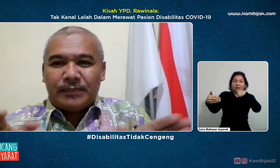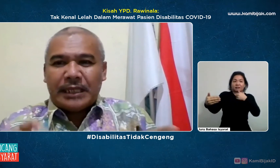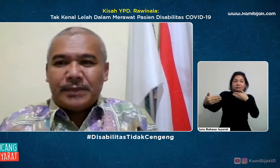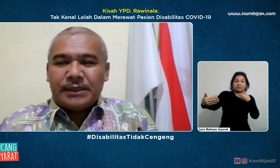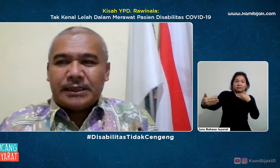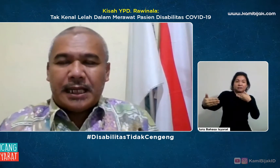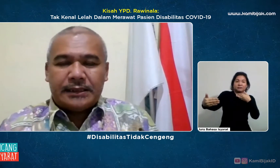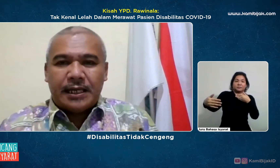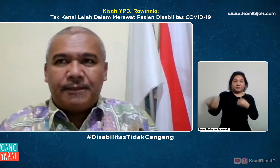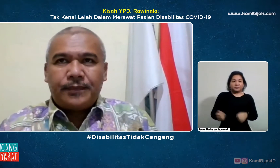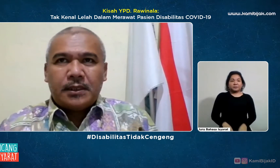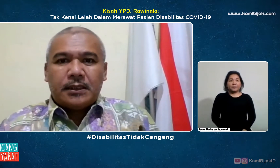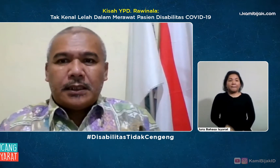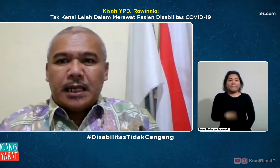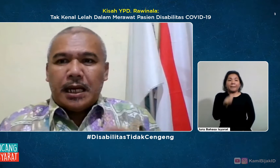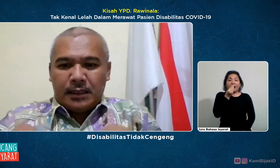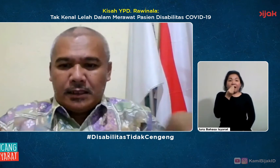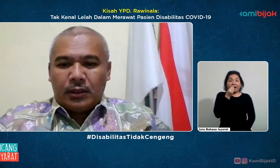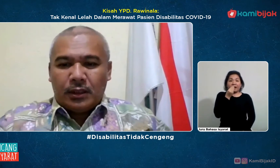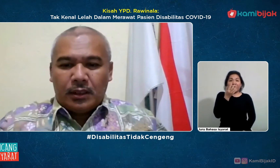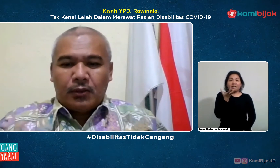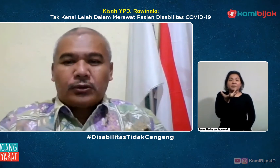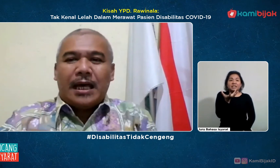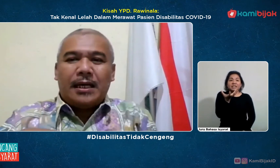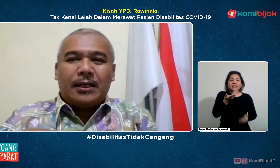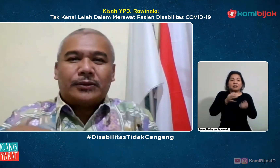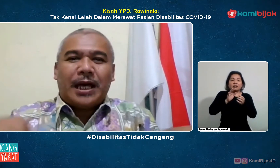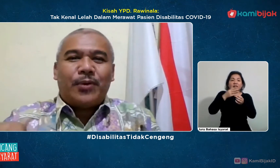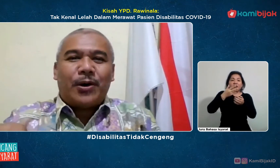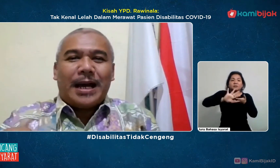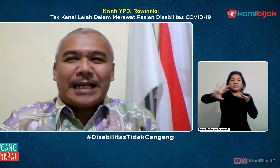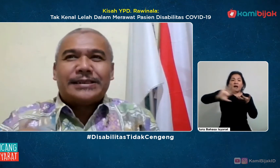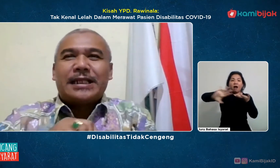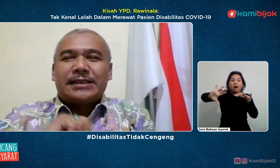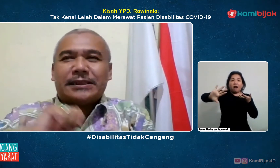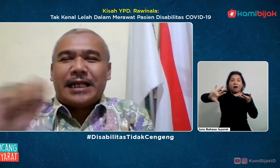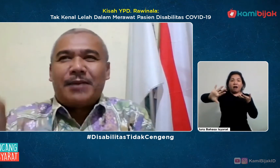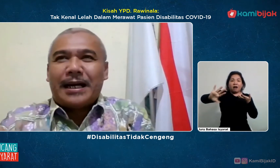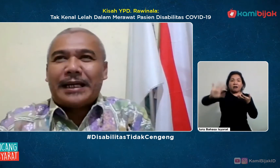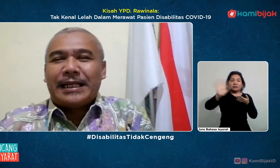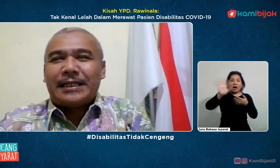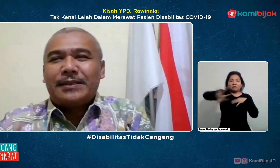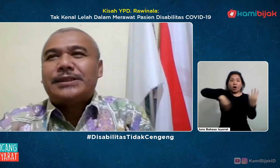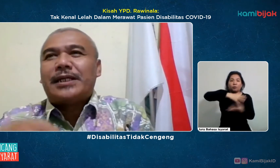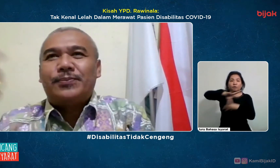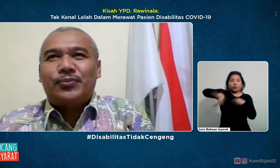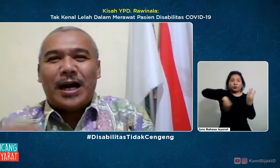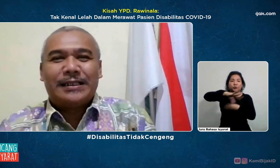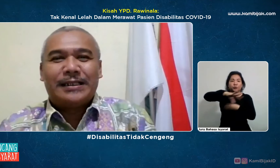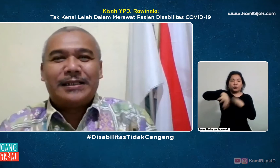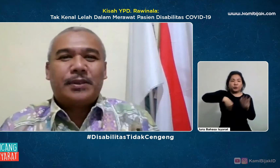secara khusus tapi kami sengaja dengan kotak-kotak pop makan sehingga setelah makan bisa dibuang.